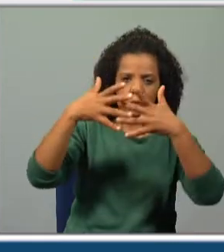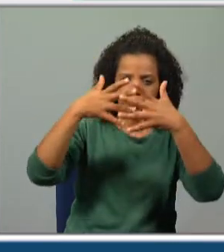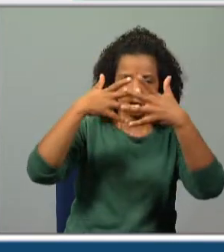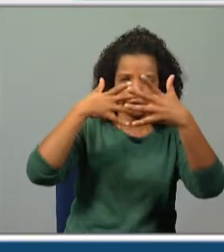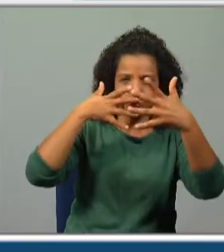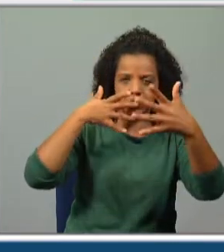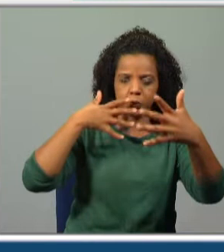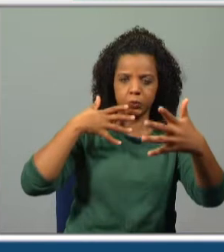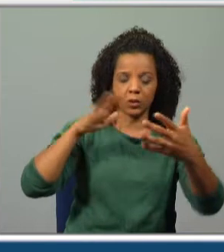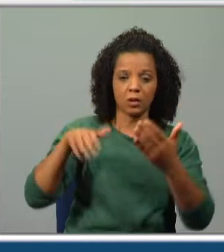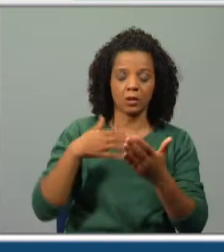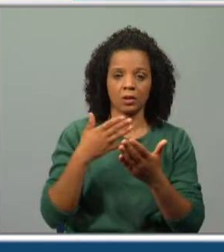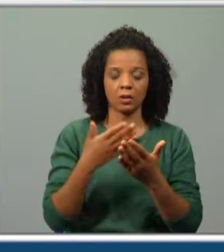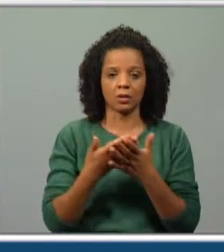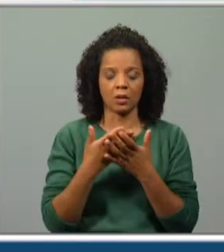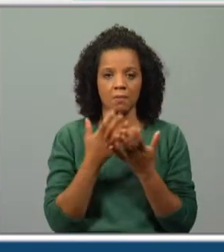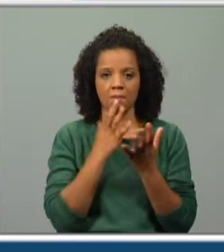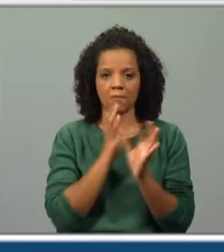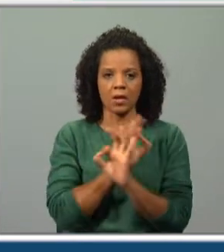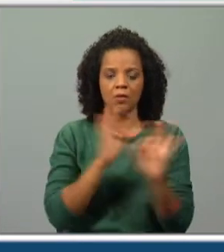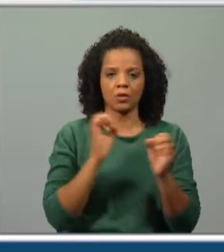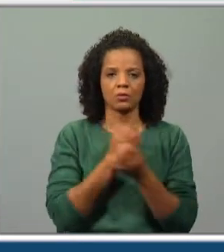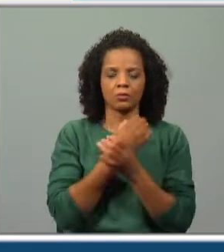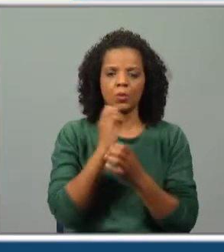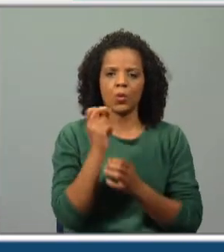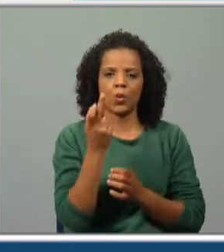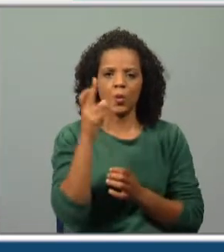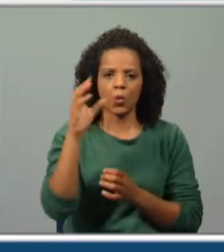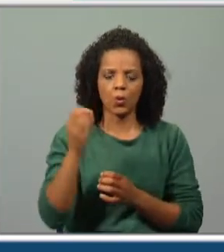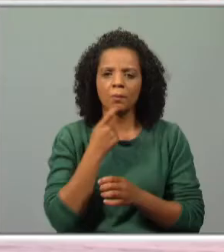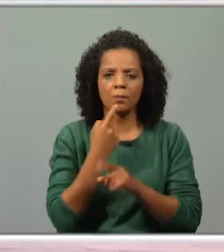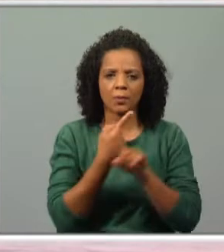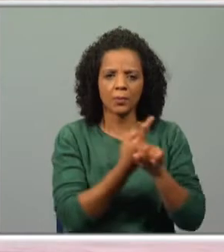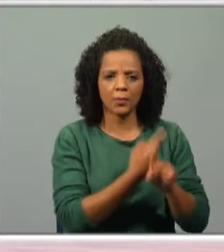acendeu um maravilhoso e fez canto em incêndio de ouro e pedrarias 點燃一個奇妙的，然後唱歌金子和石頭的火